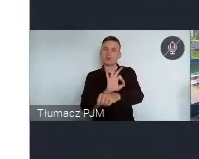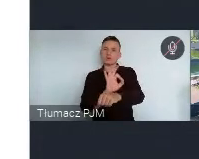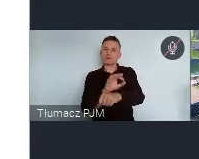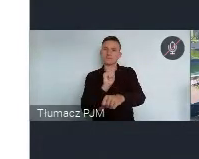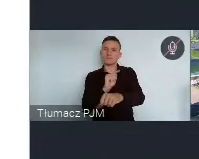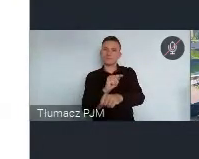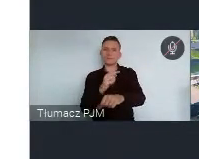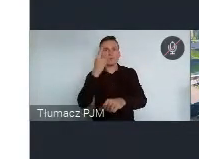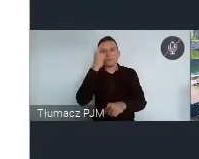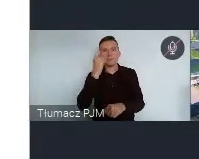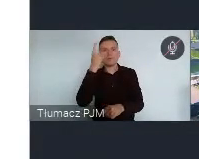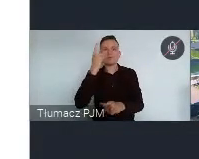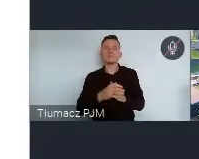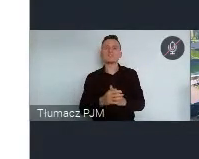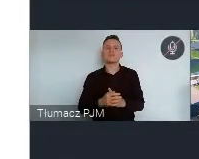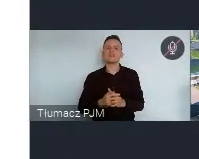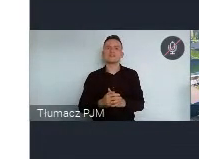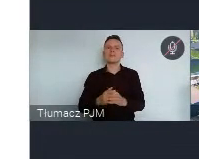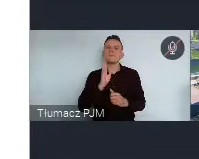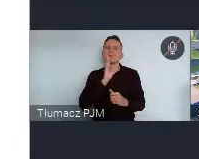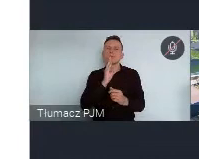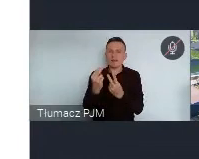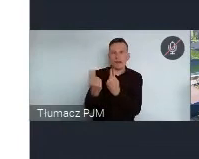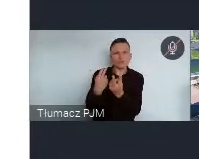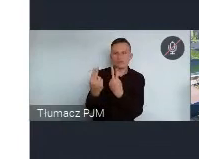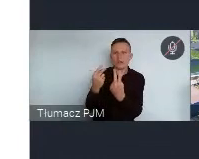dla Rowerostrady S5, wykorzystującej drogi techniczne,